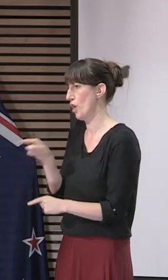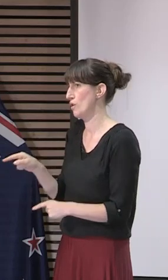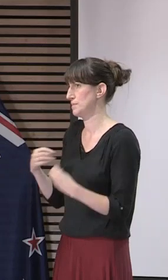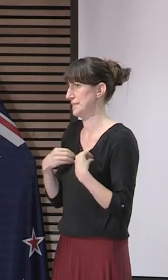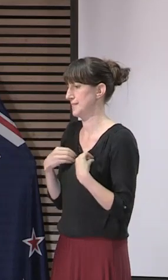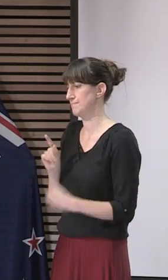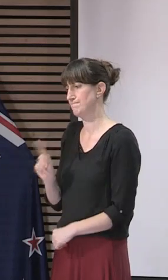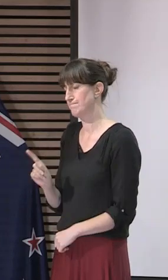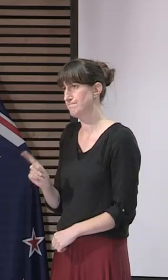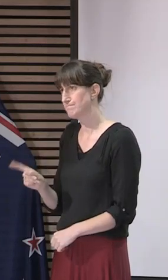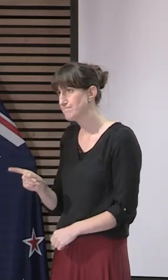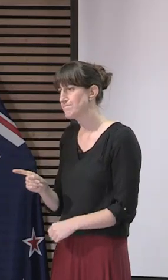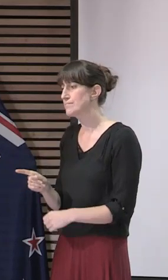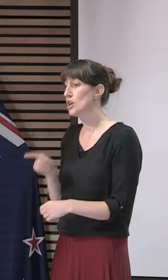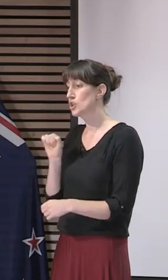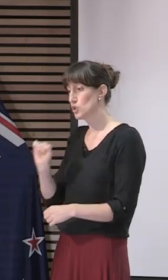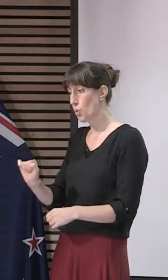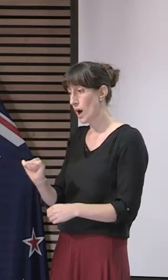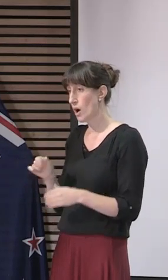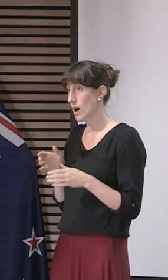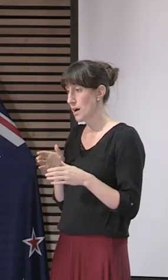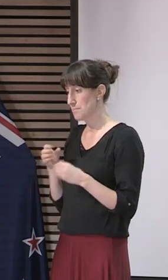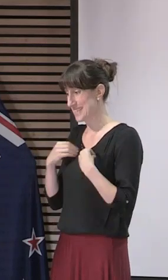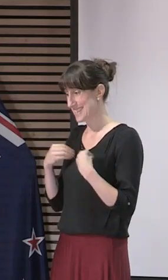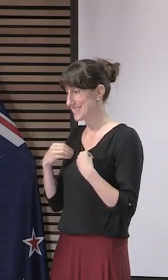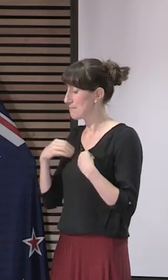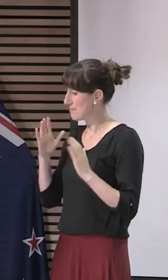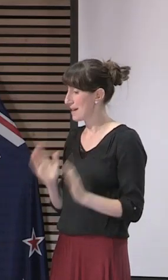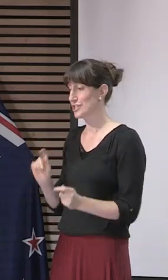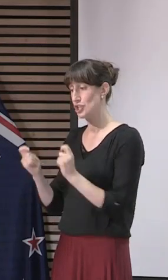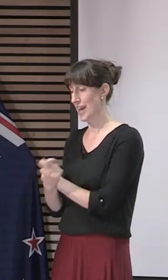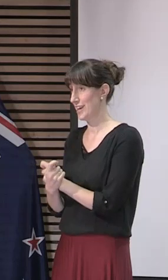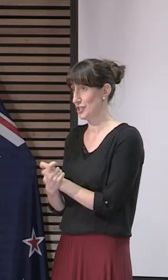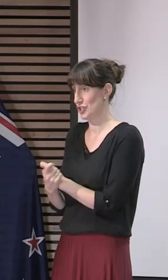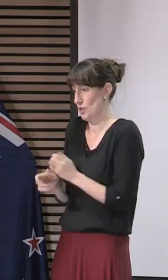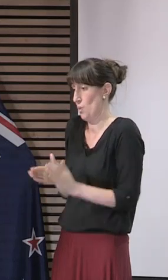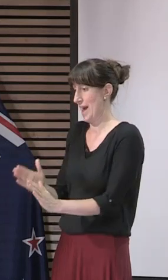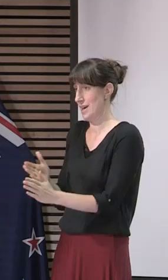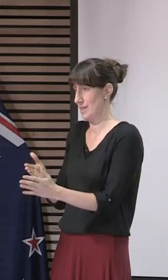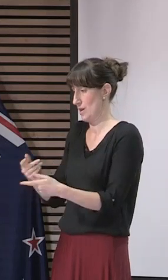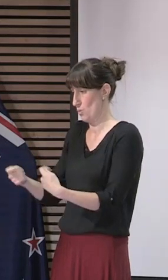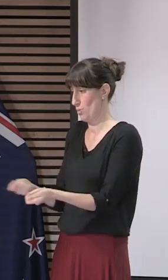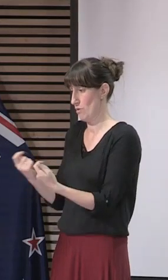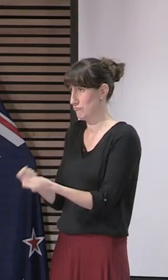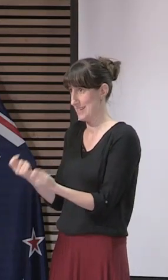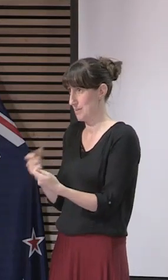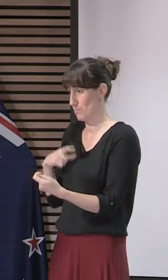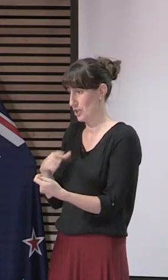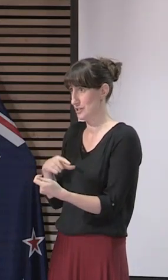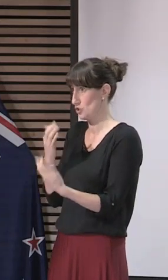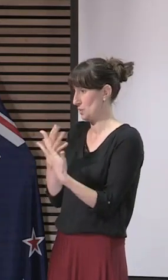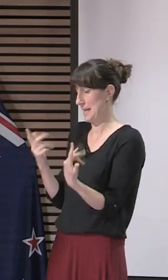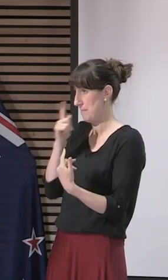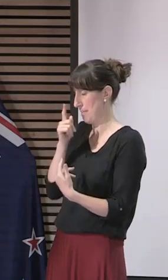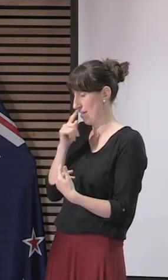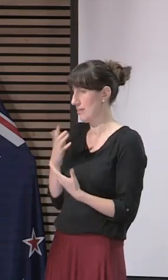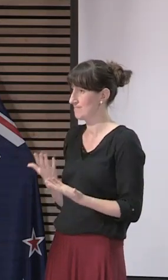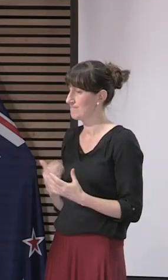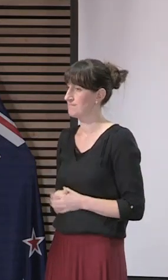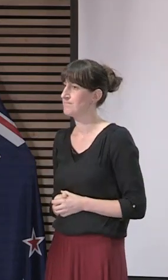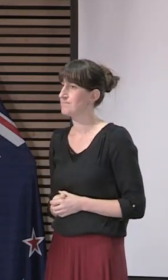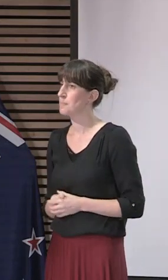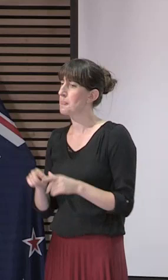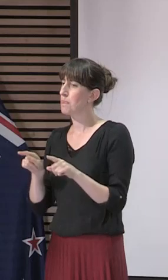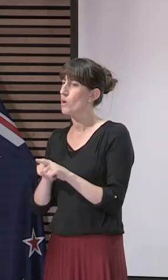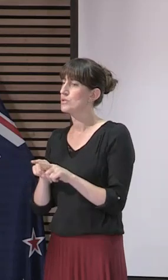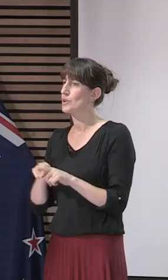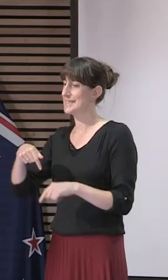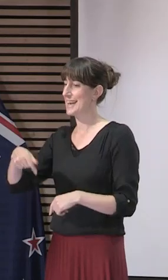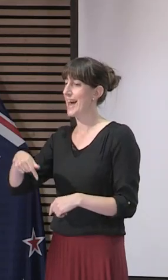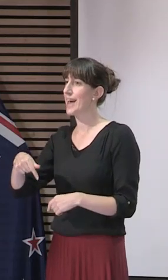tonu tonu i noho tonu etahi mai